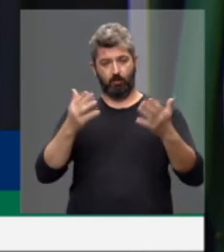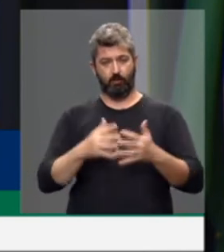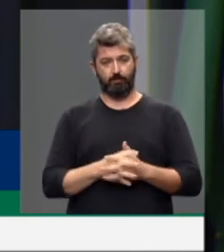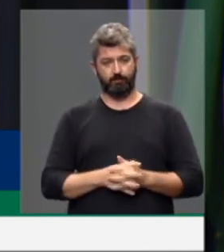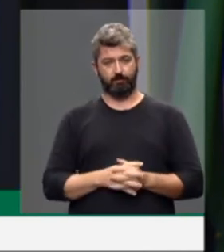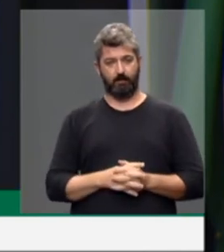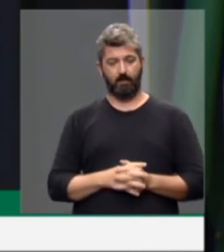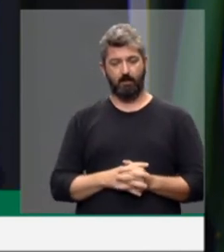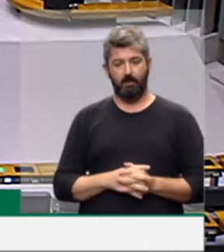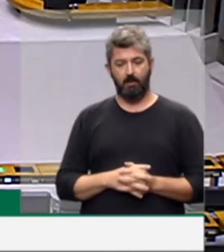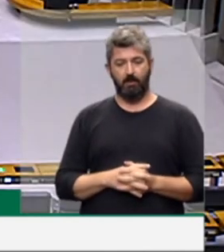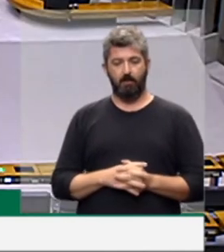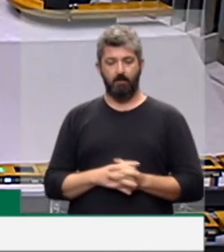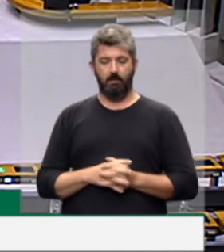EM ANEXO E PELA REJEIÇÃO DAS